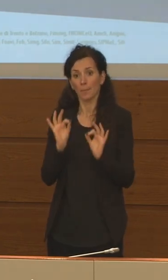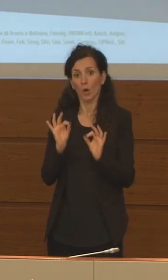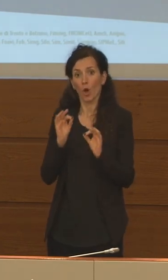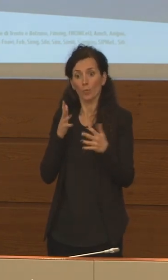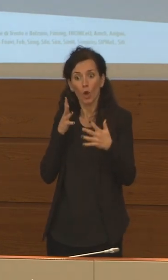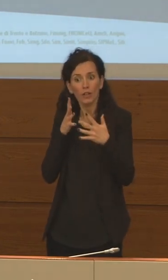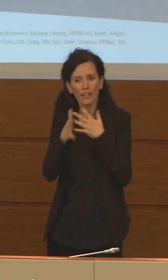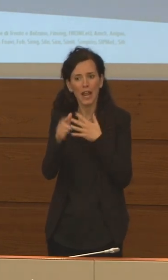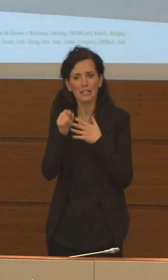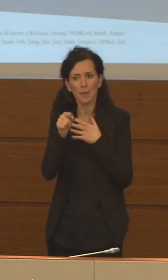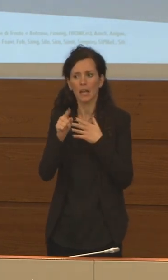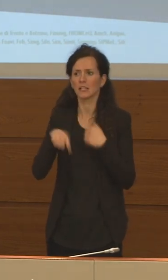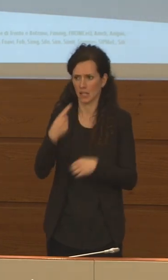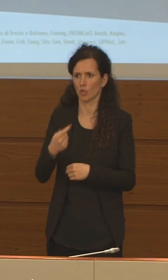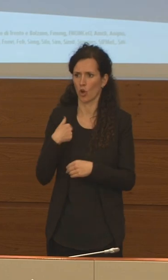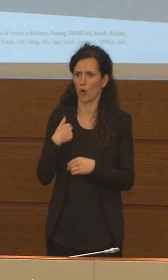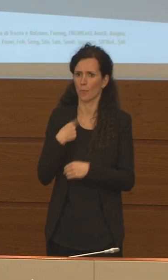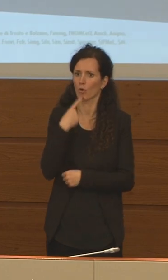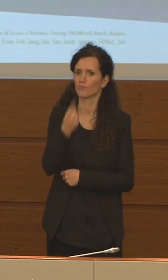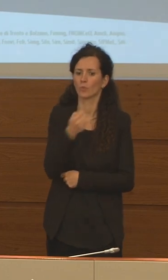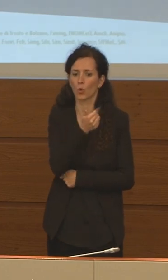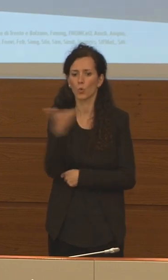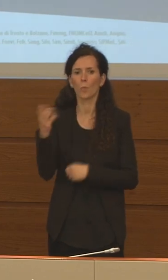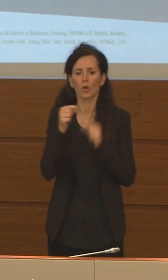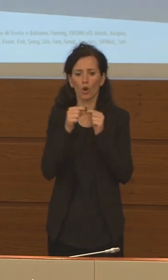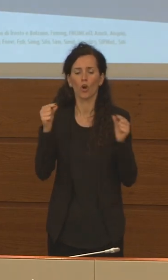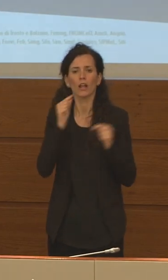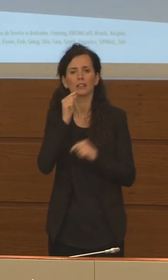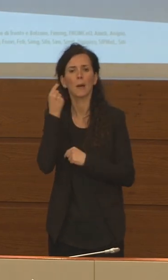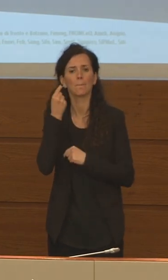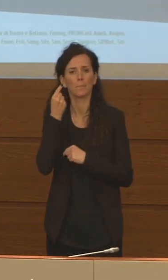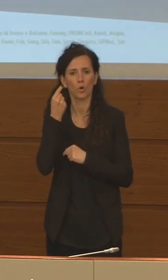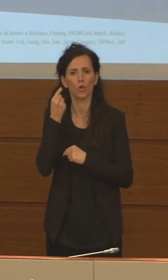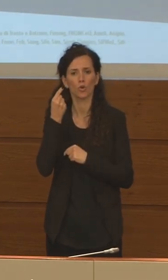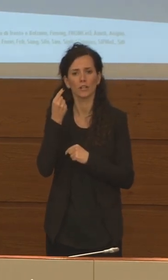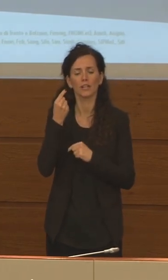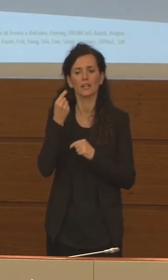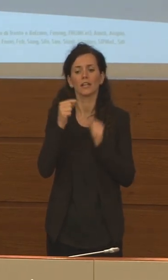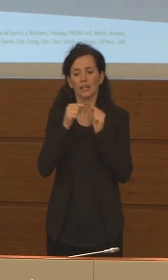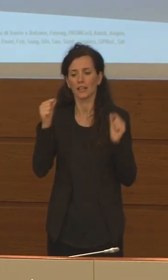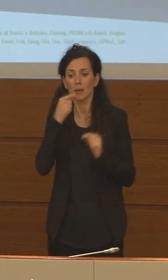numero dei tamponi e il numero dei confermati dall'Istituto Superiore di